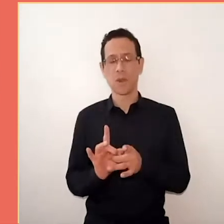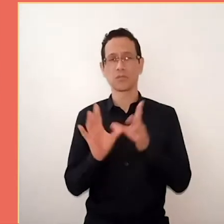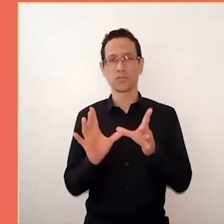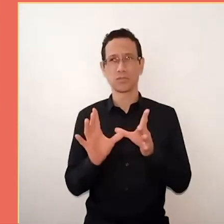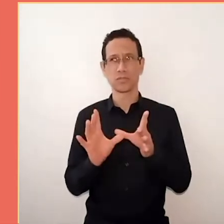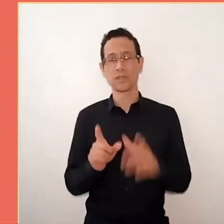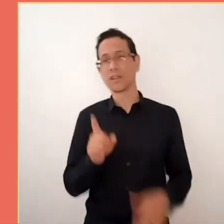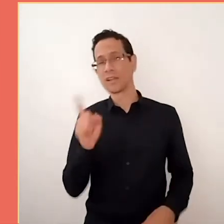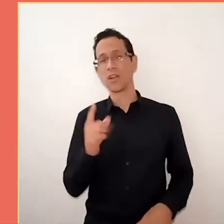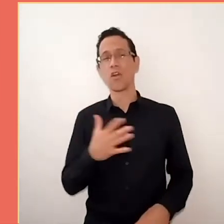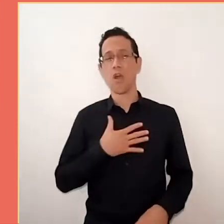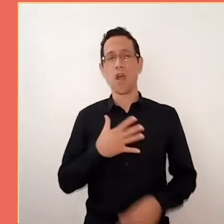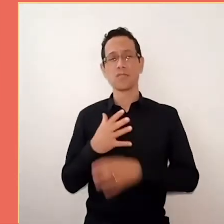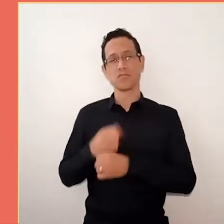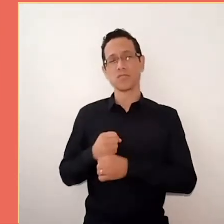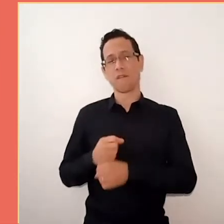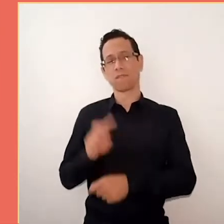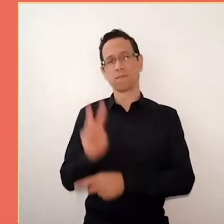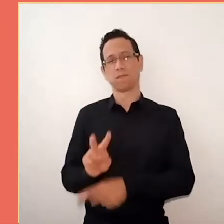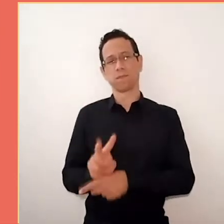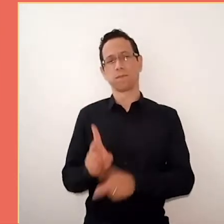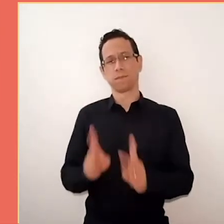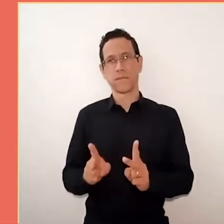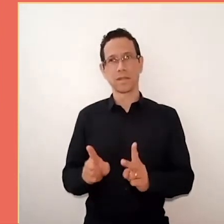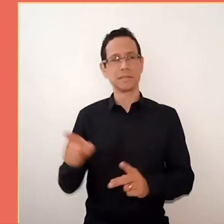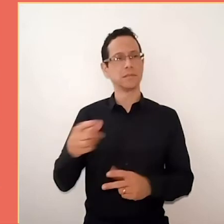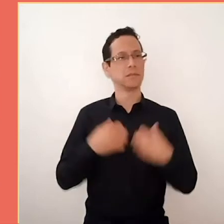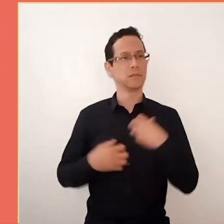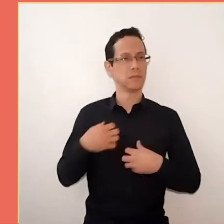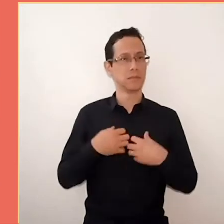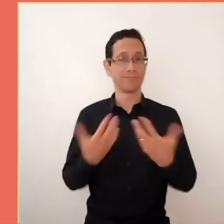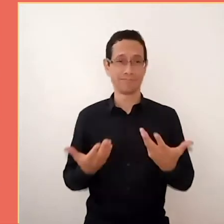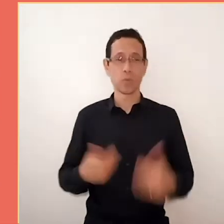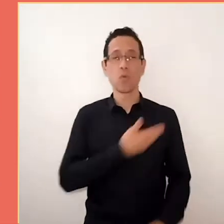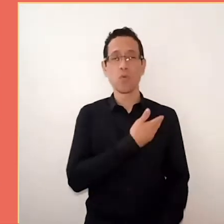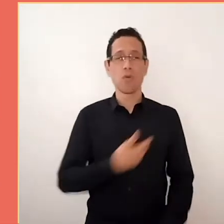E eu acho que é por isso que nós temos hoje um governo que ataca tanto